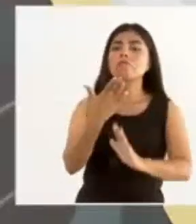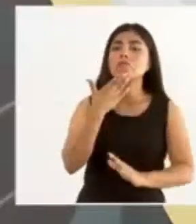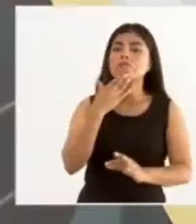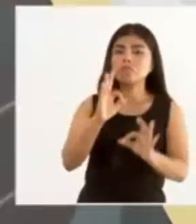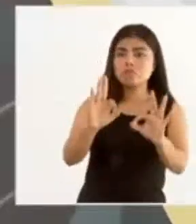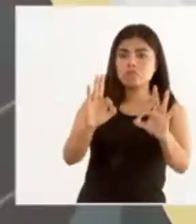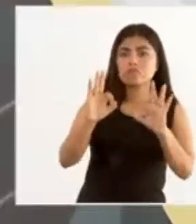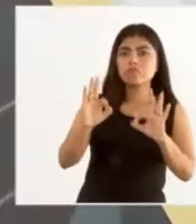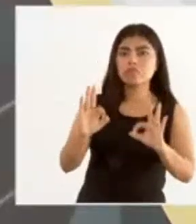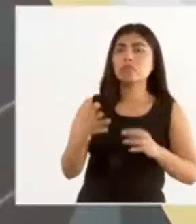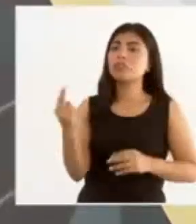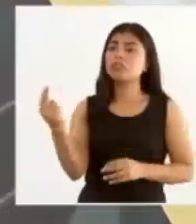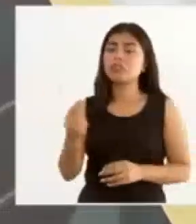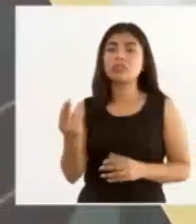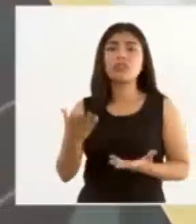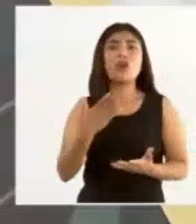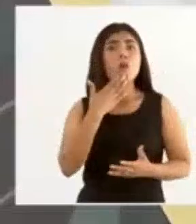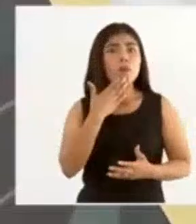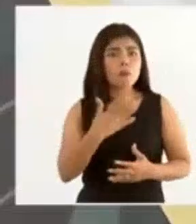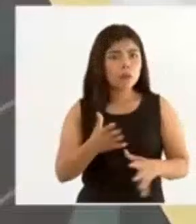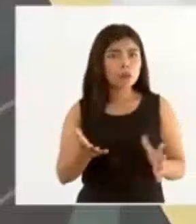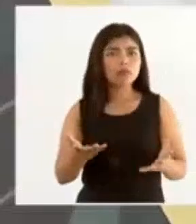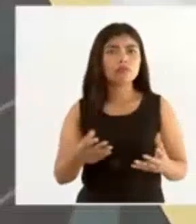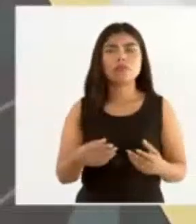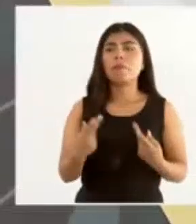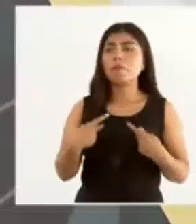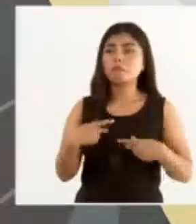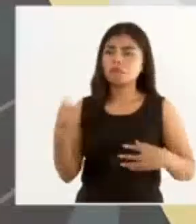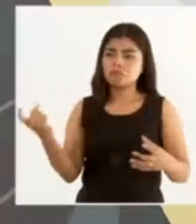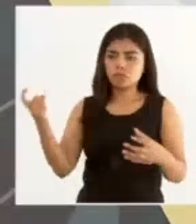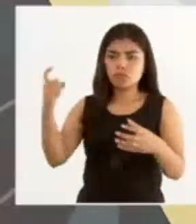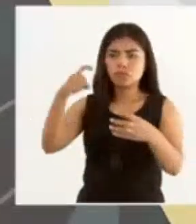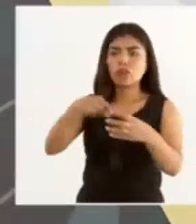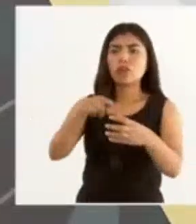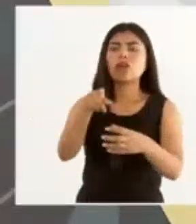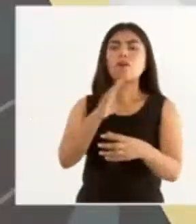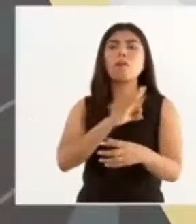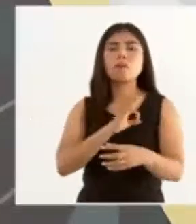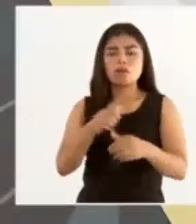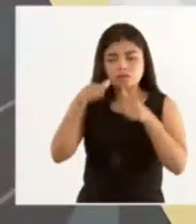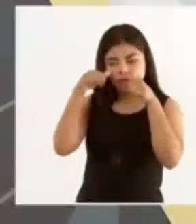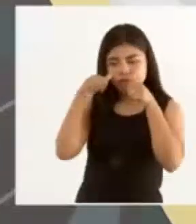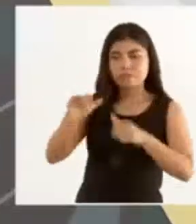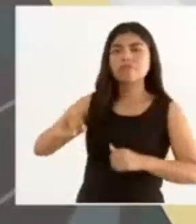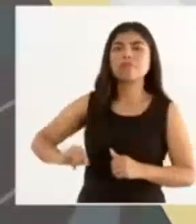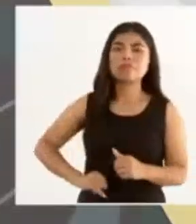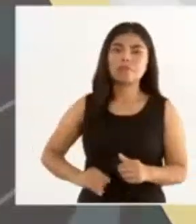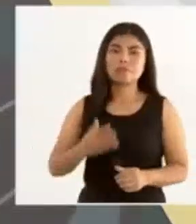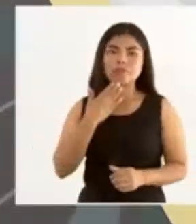para cada centro de salud y para cada hospital. Así que el día de hoy me vengo a comprometer con